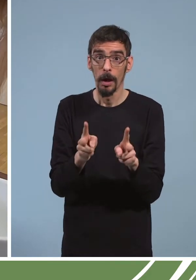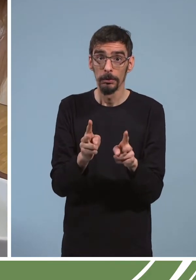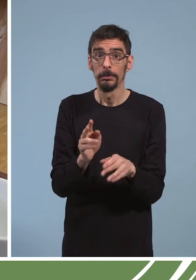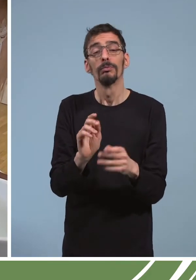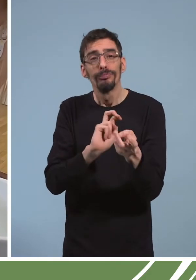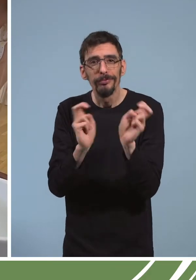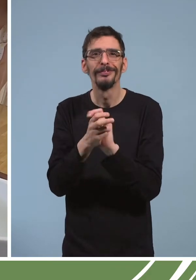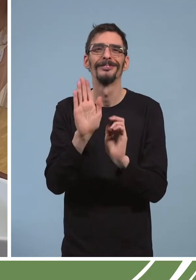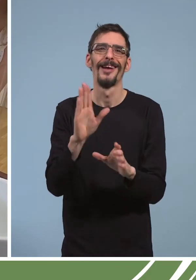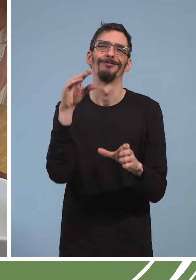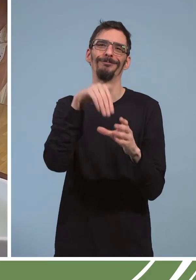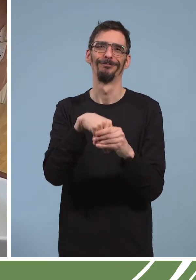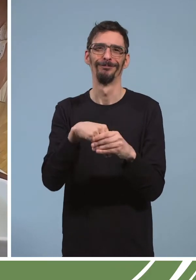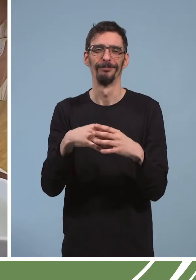Get inspired by inclusion!